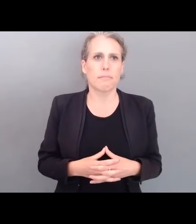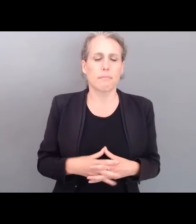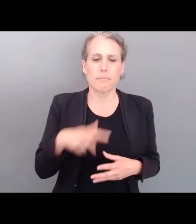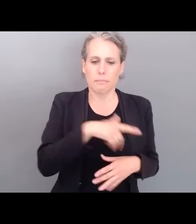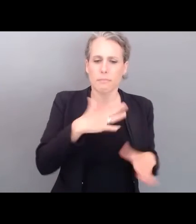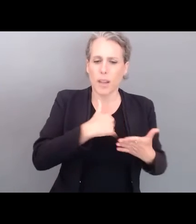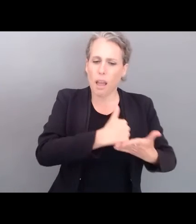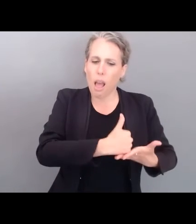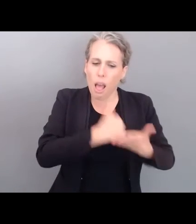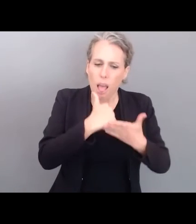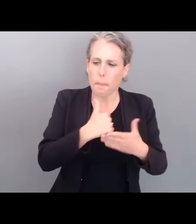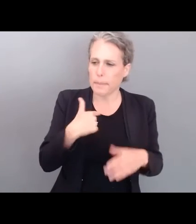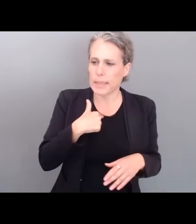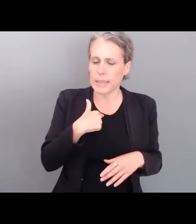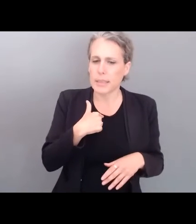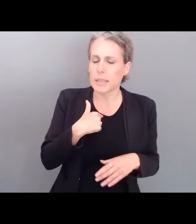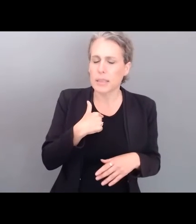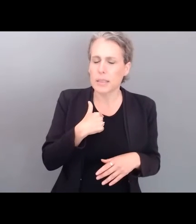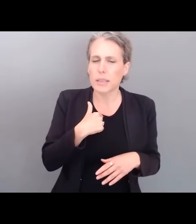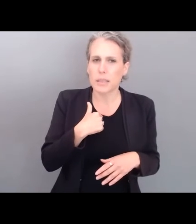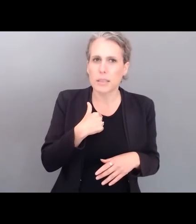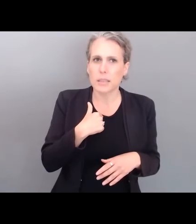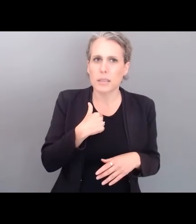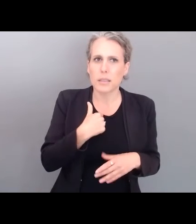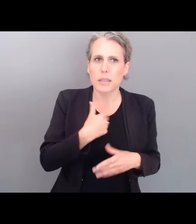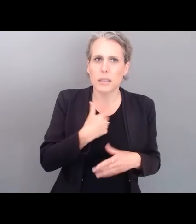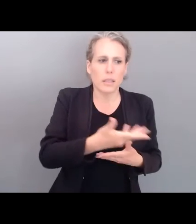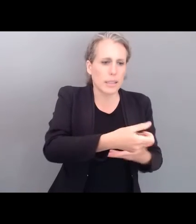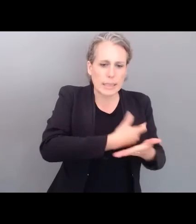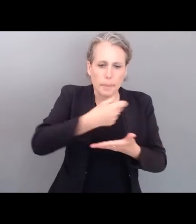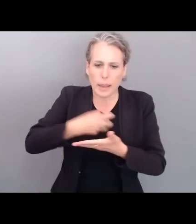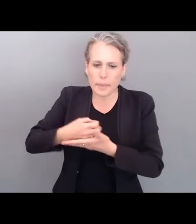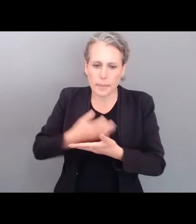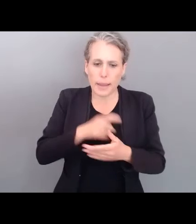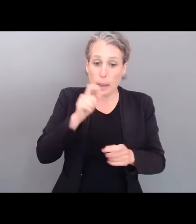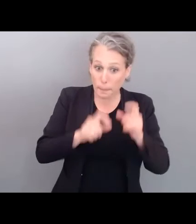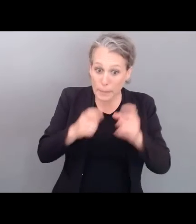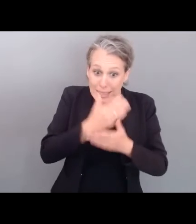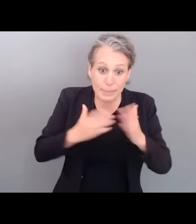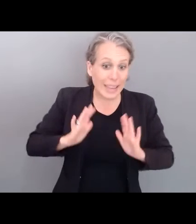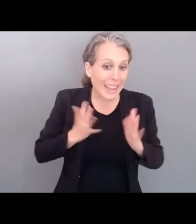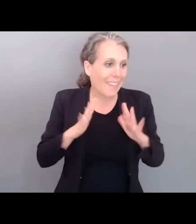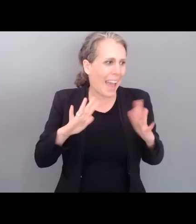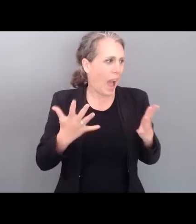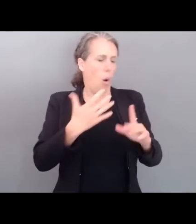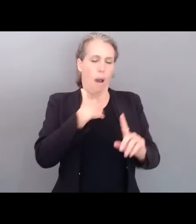fueron muy útil para mí, informar en que las áreas, me reuní con líderes comunitarios